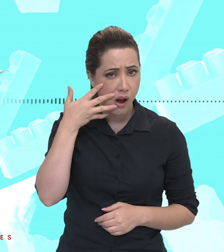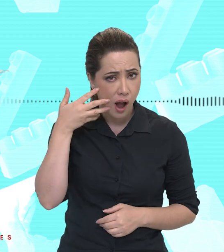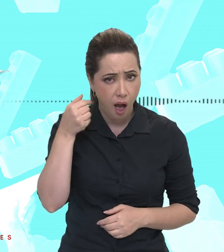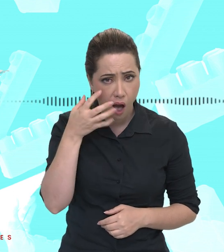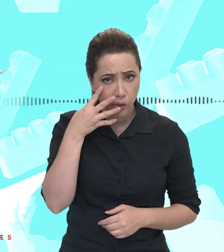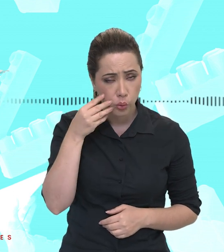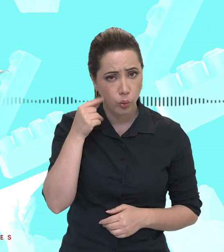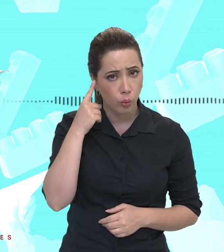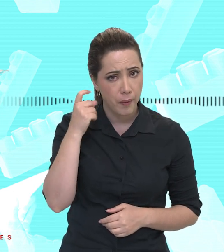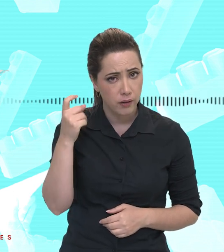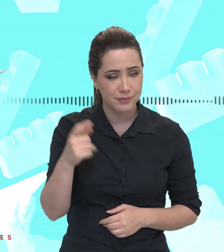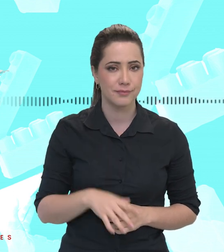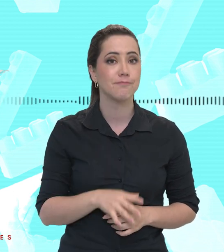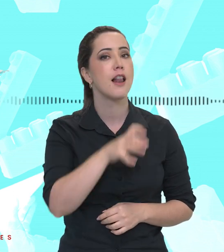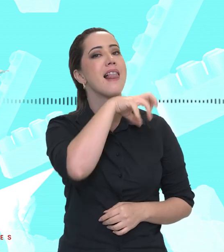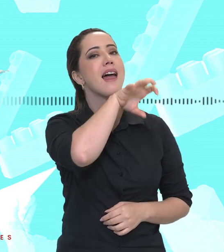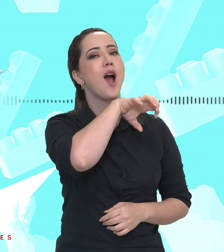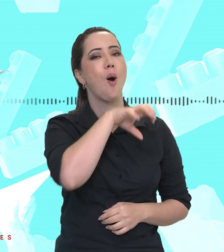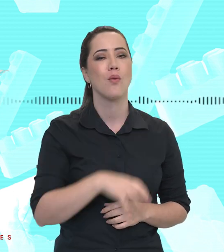[som de miado de um gatinho] [Patrícia] Não, Pardal, rugido de leão, né. [Leyberson] IMPULSIVIDADE [som de um leão bravo]